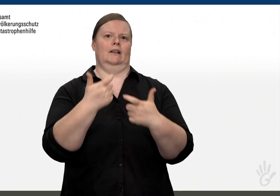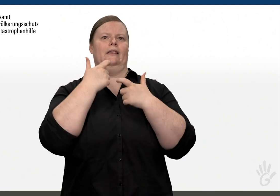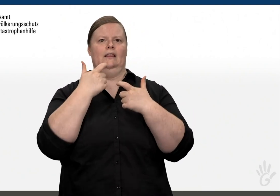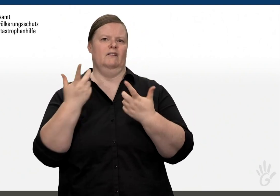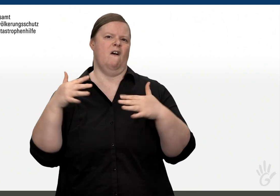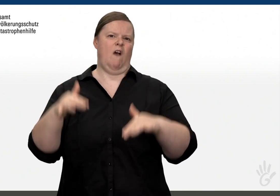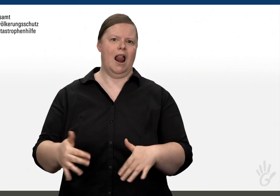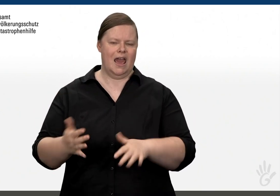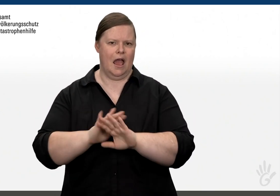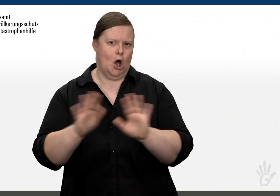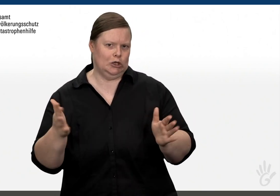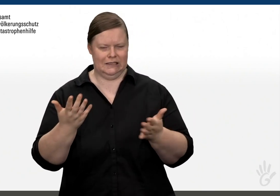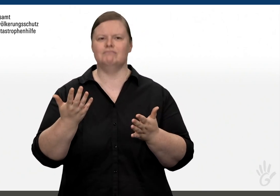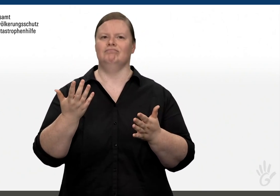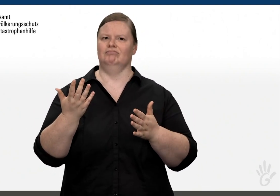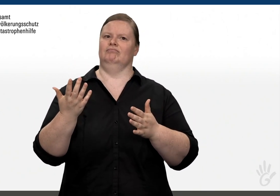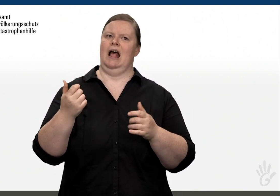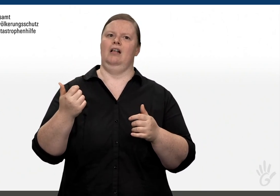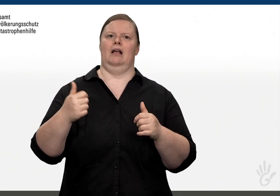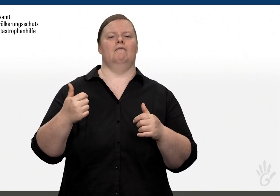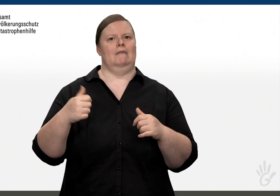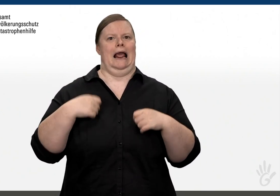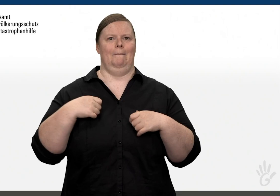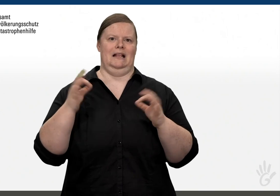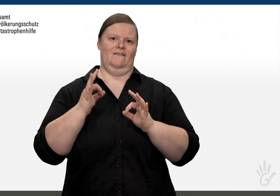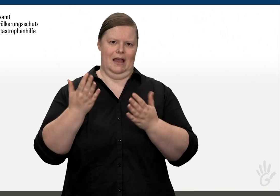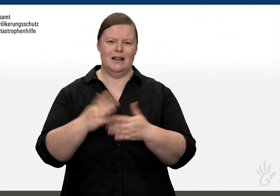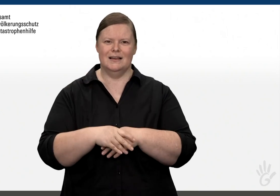und zu lebensbedrohlichen Fallen werden können.